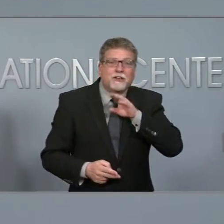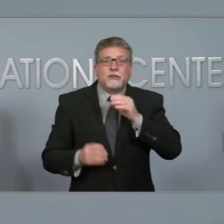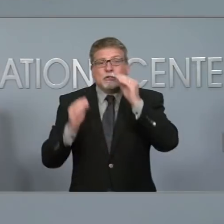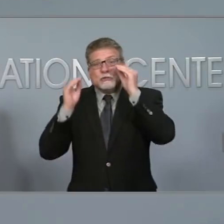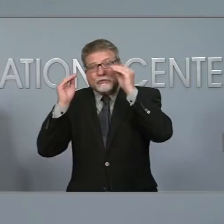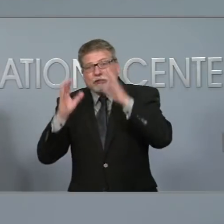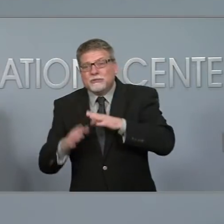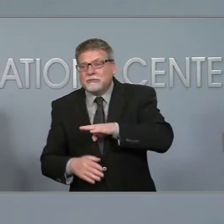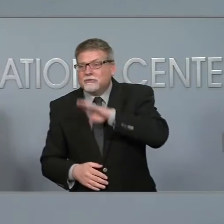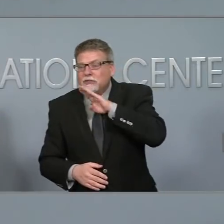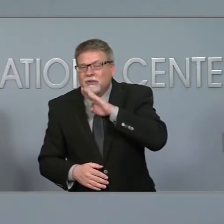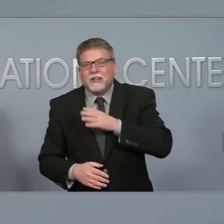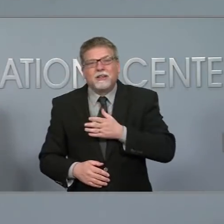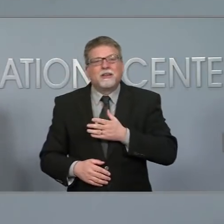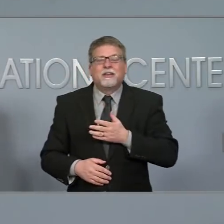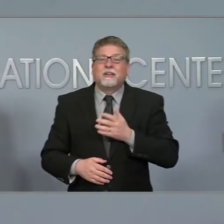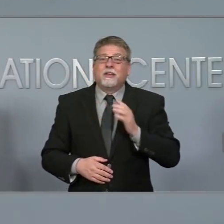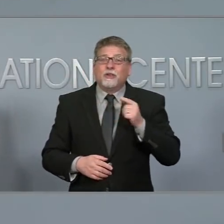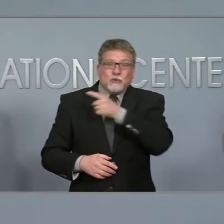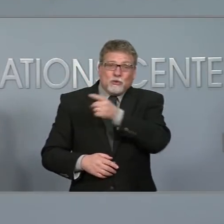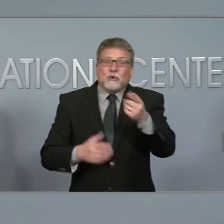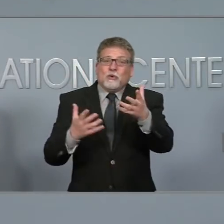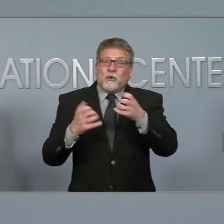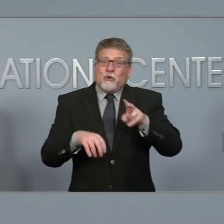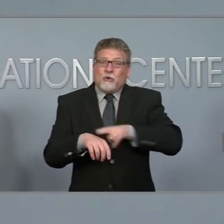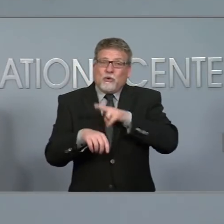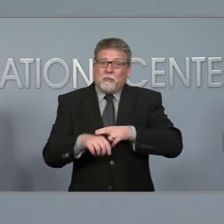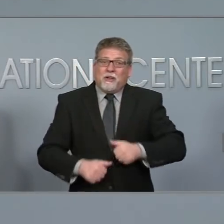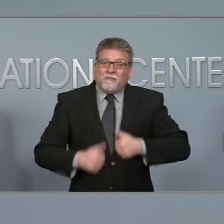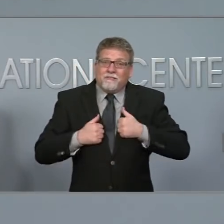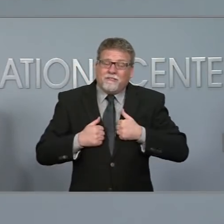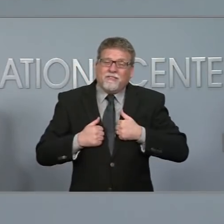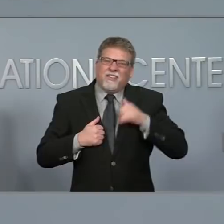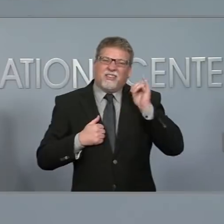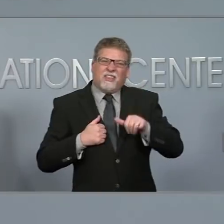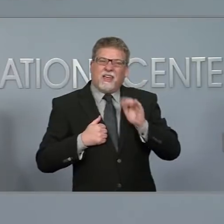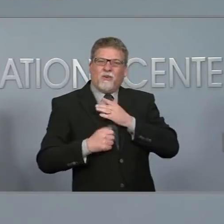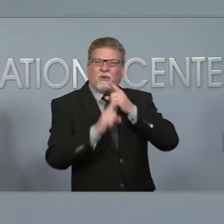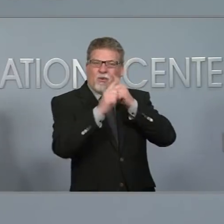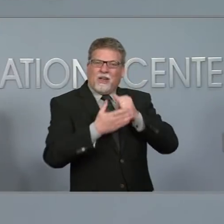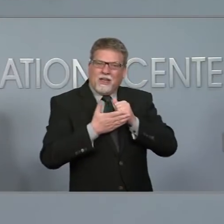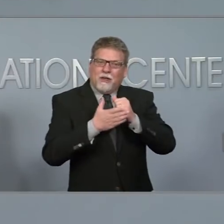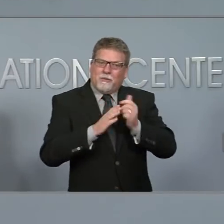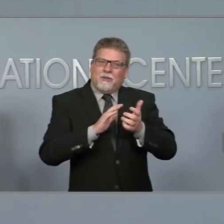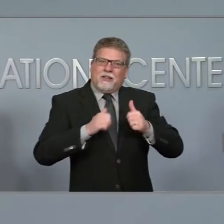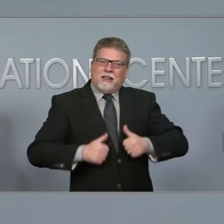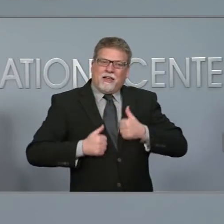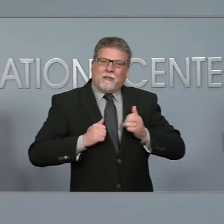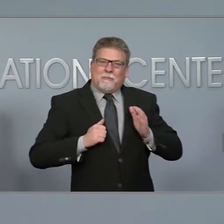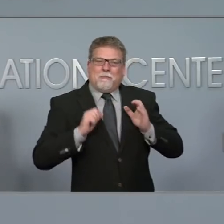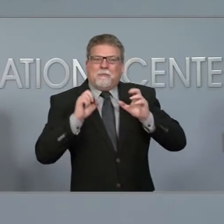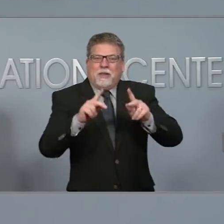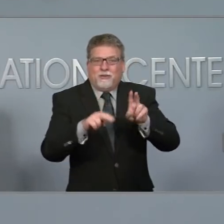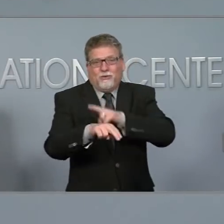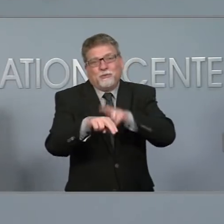difícil para los padres de